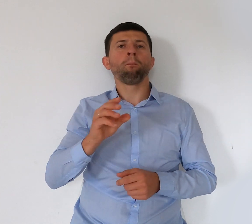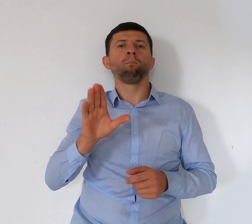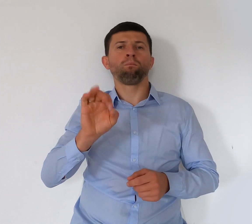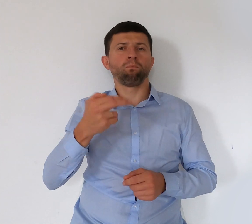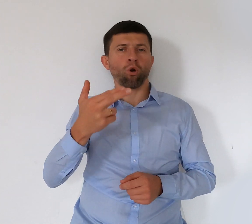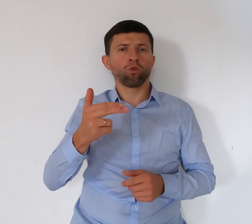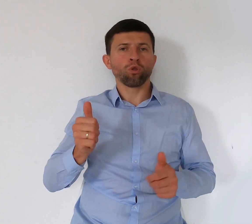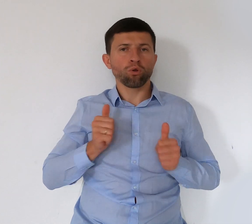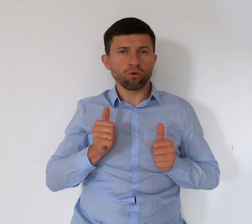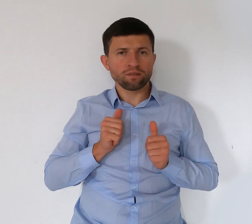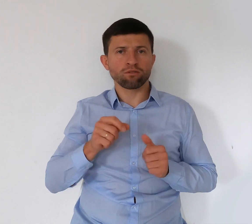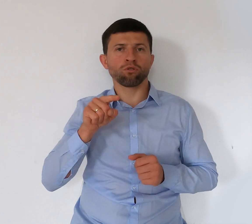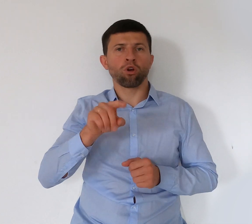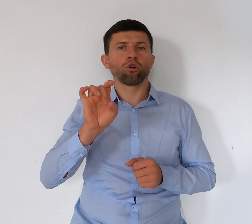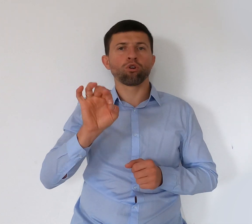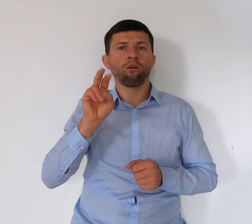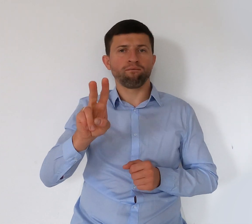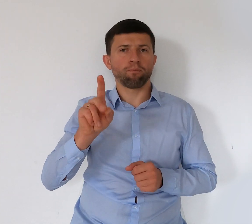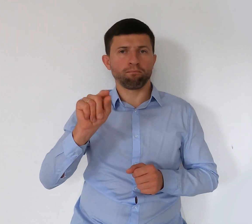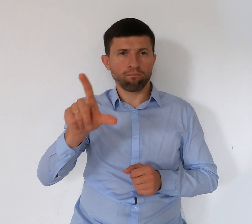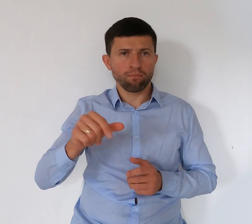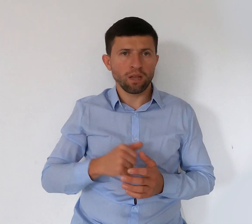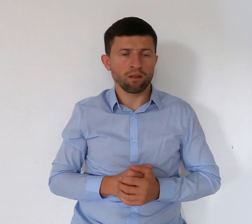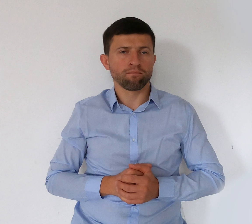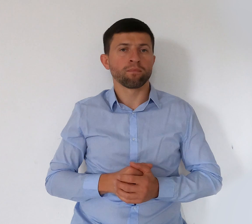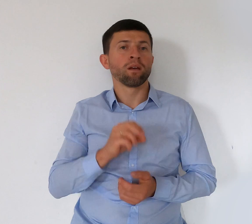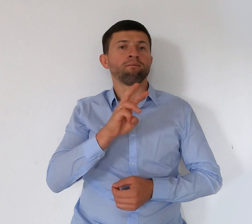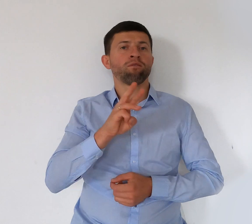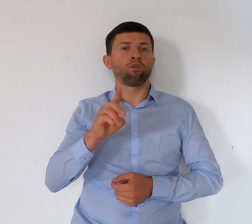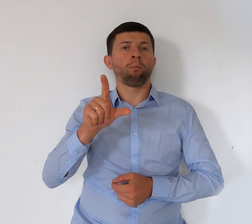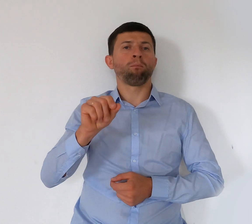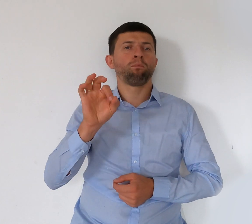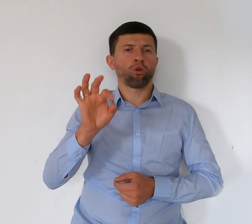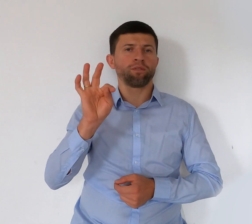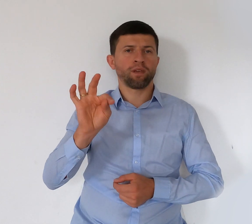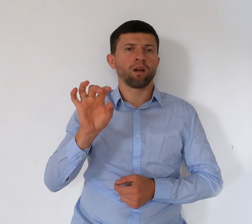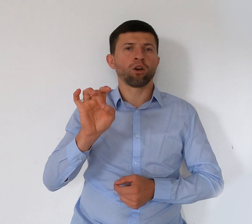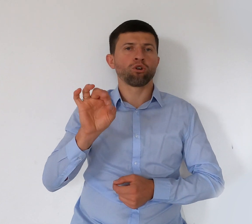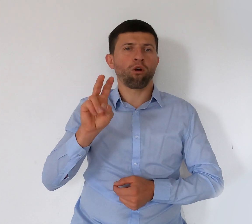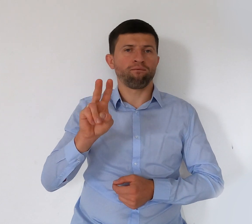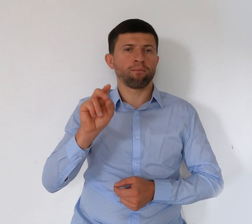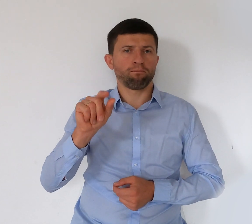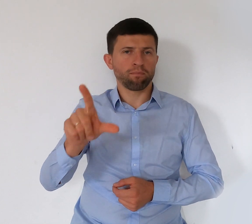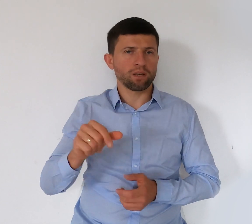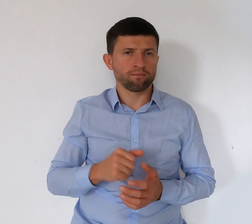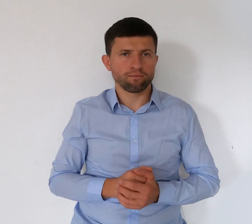www.bonturystyczny.gov.pl, www.pot.gov.pl,